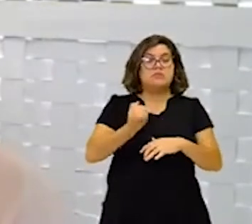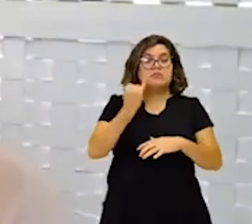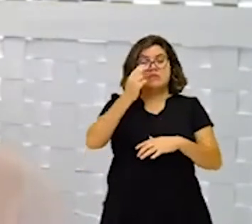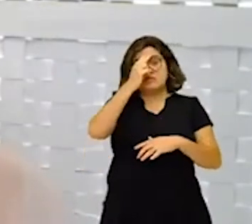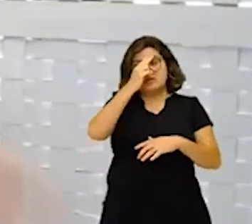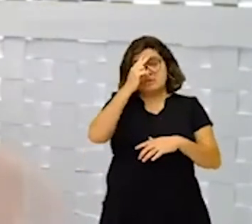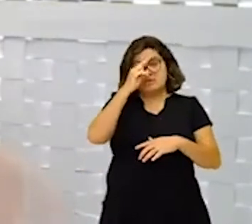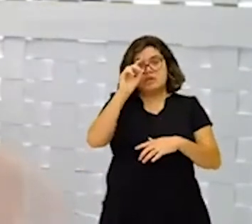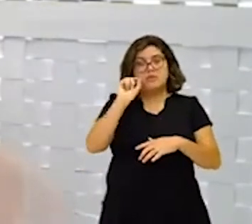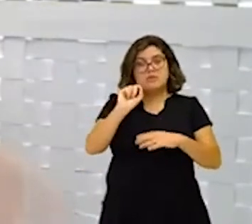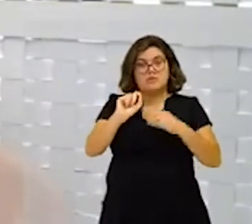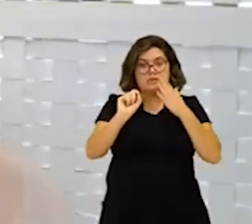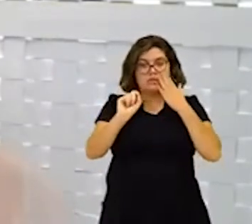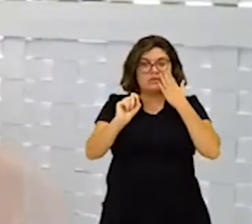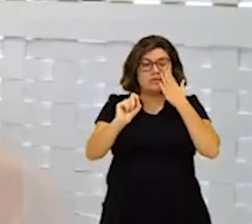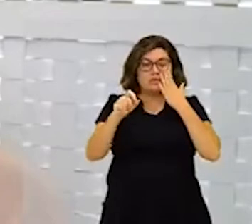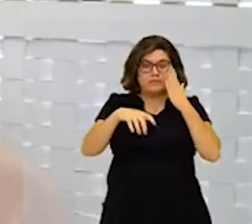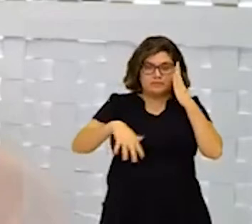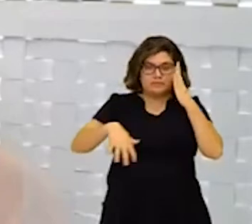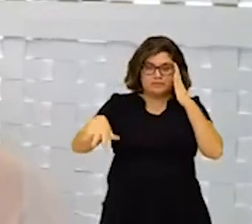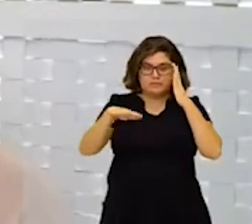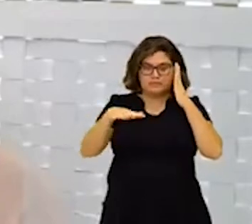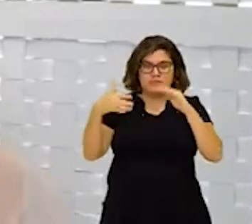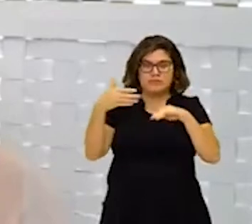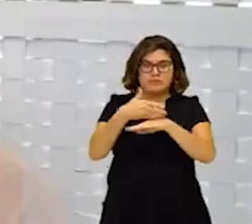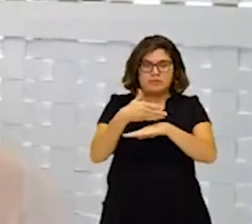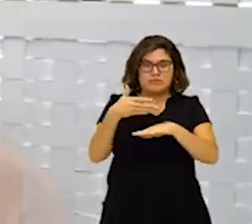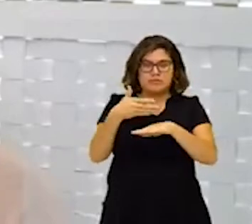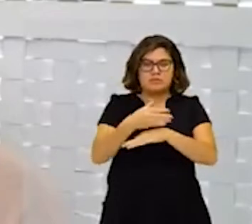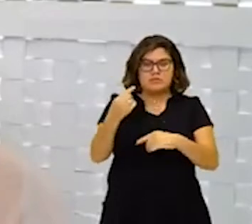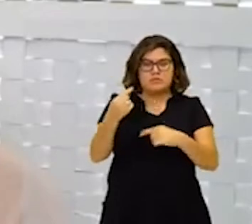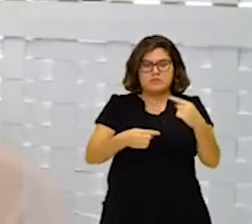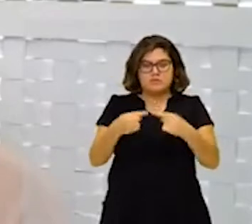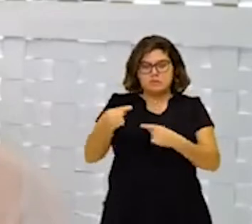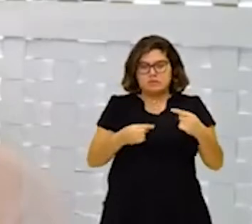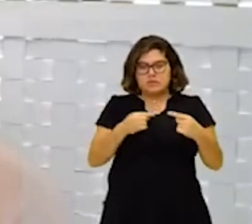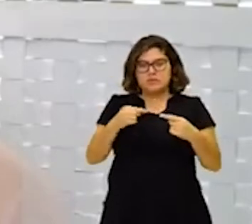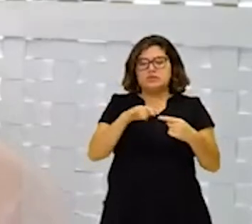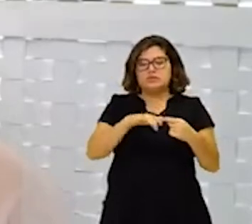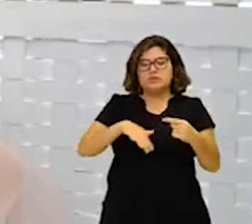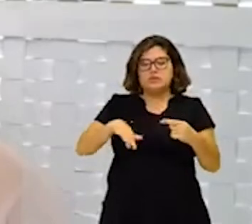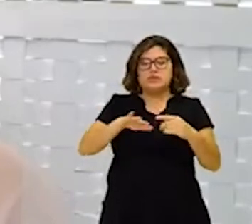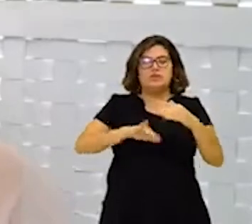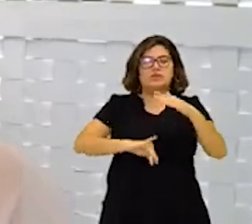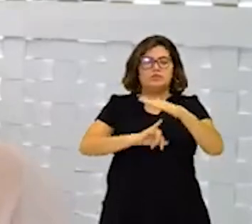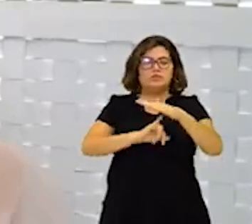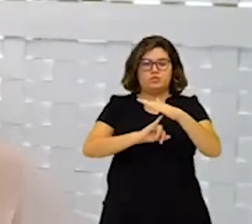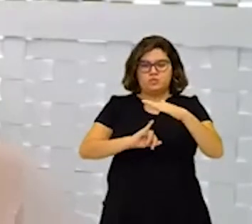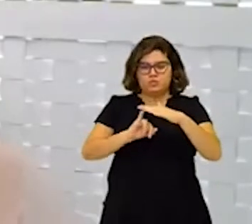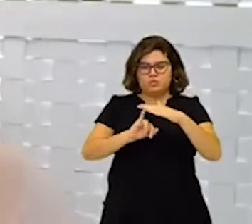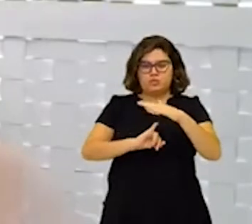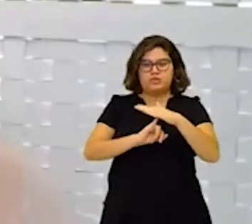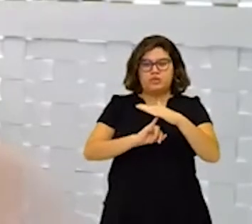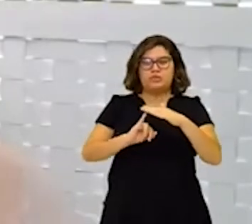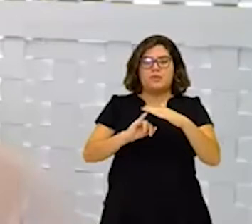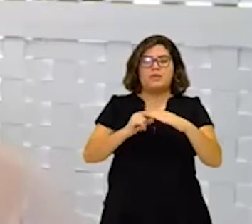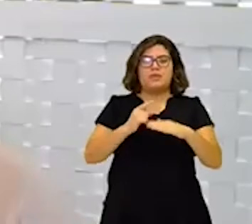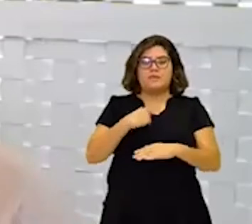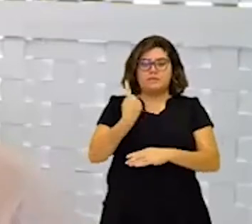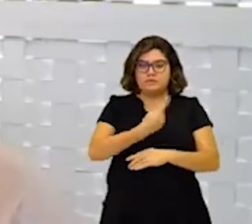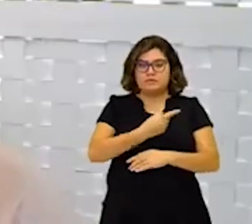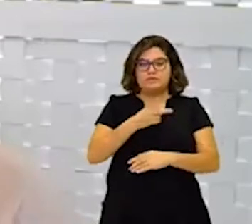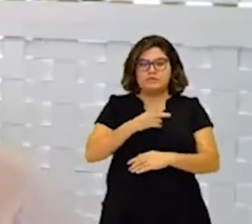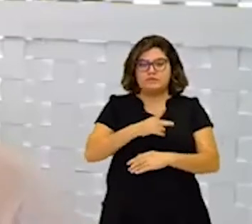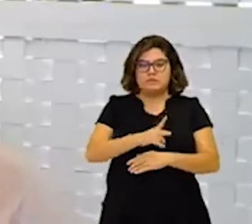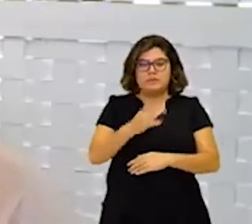campo da política no campo institucional nós e eu falo muito também da minha expressão só como